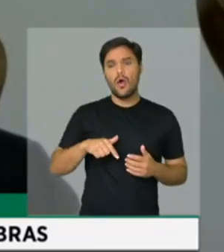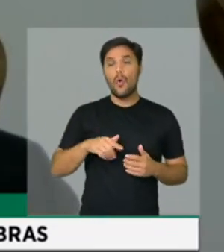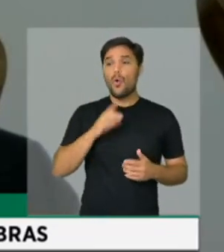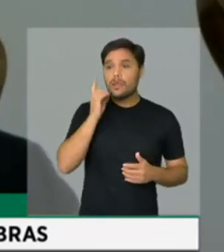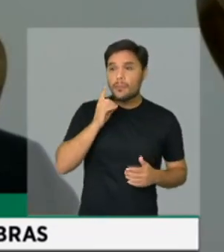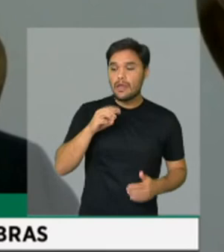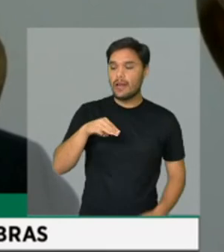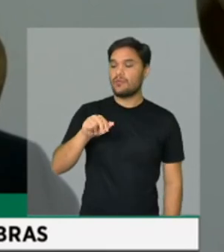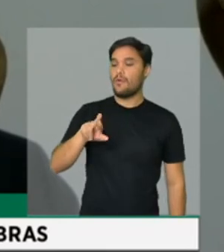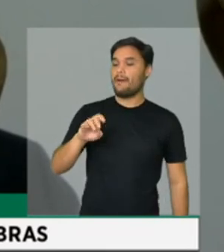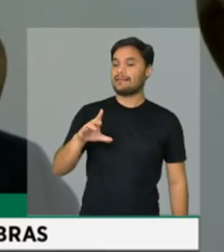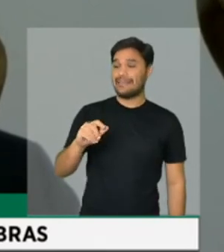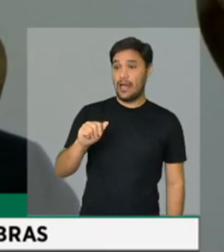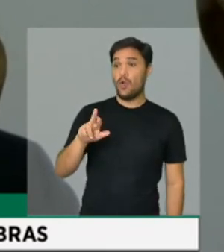ORÇAMENTÁRIA NOS TERMOS DO